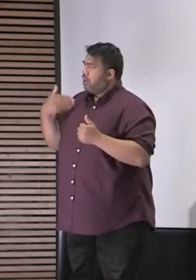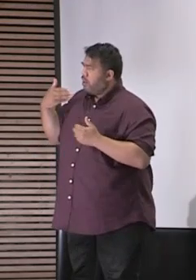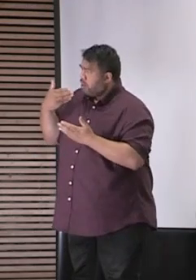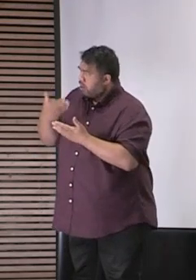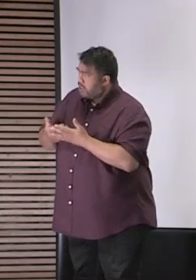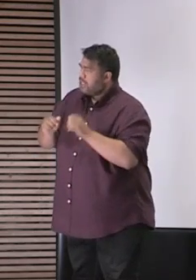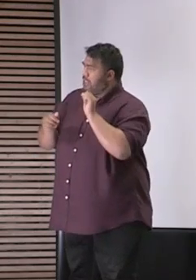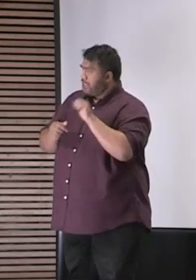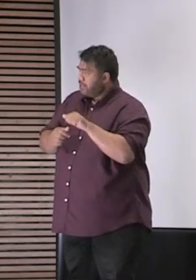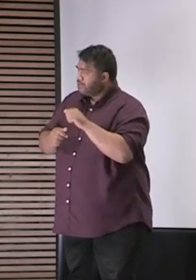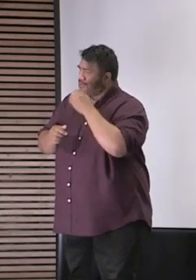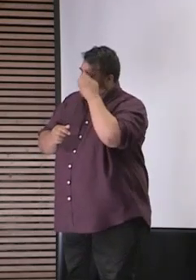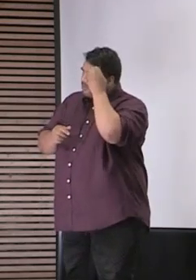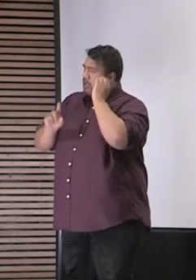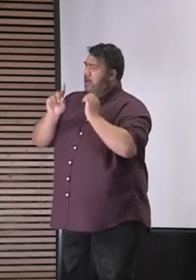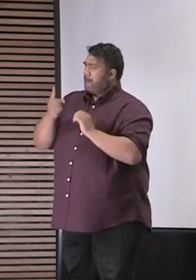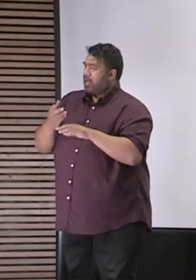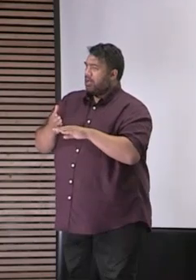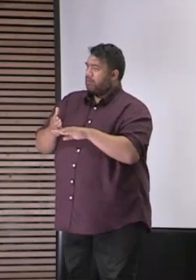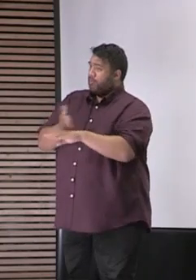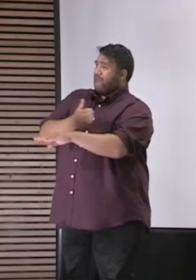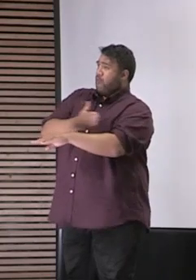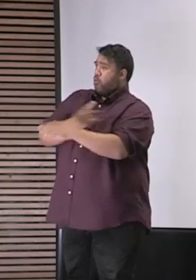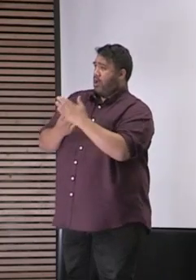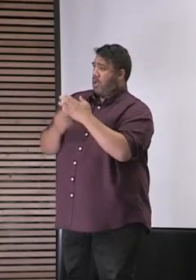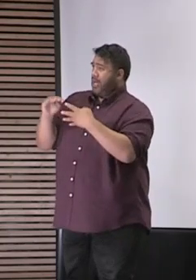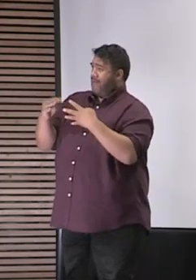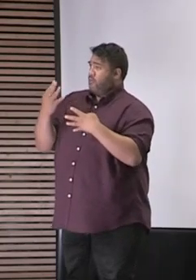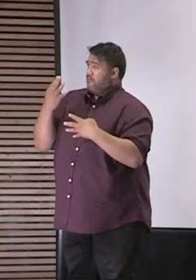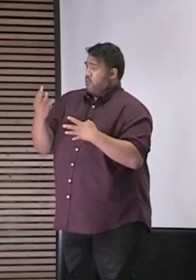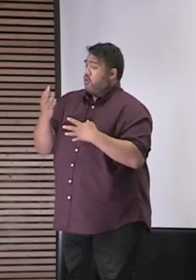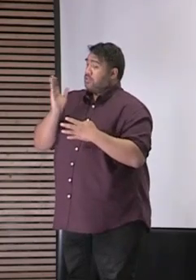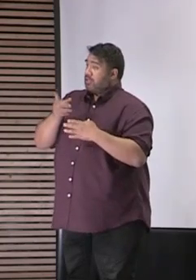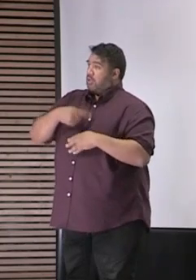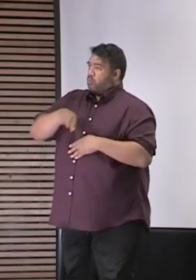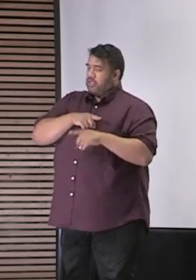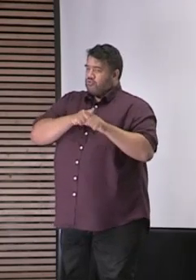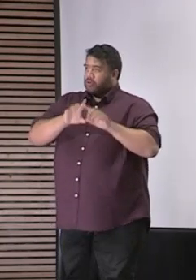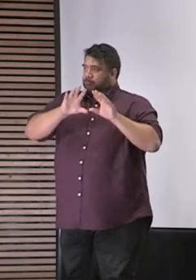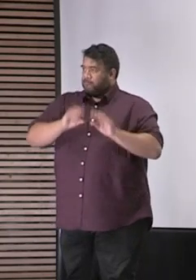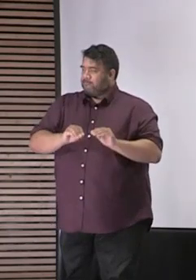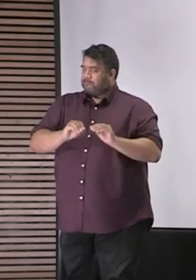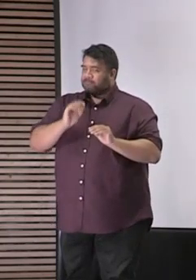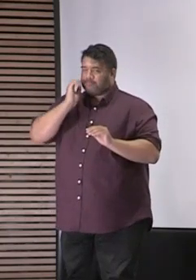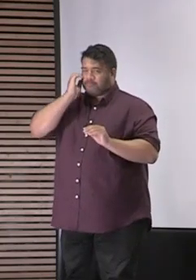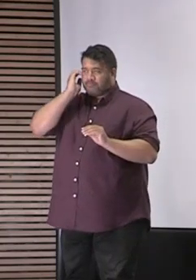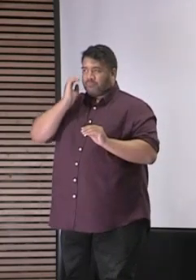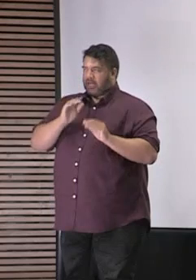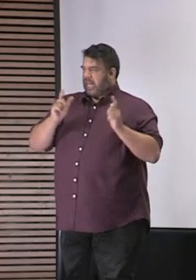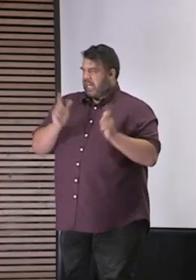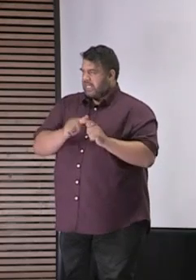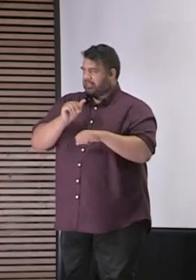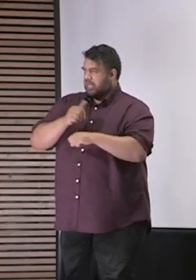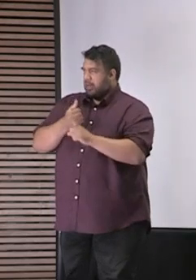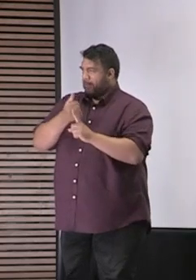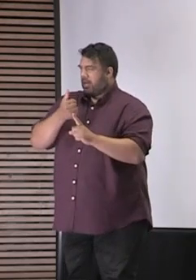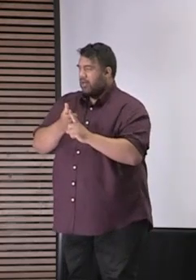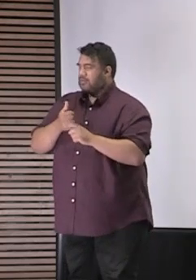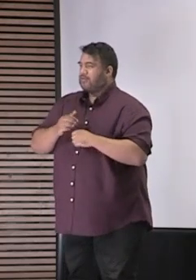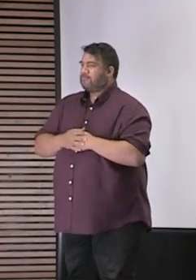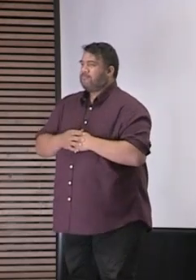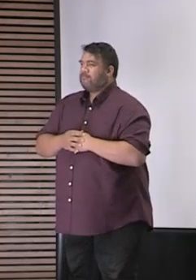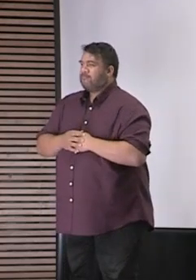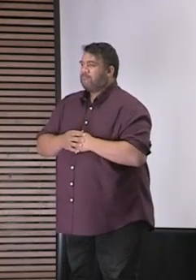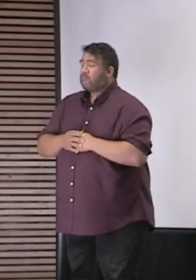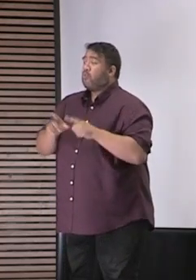parques se ha reducido en casi